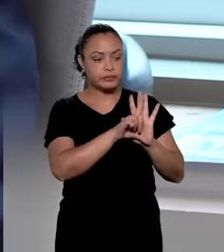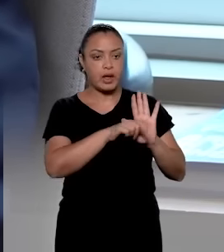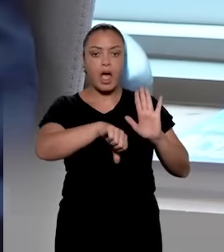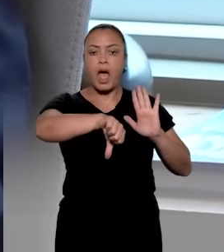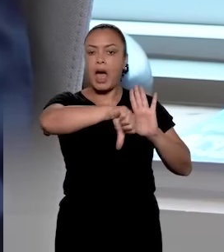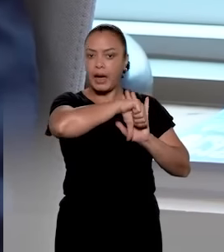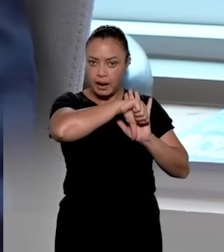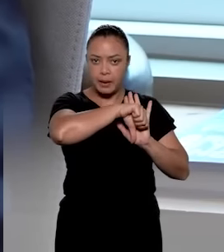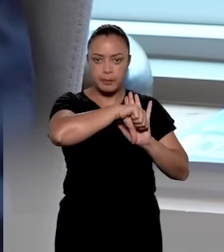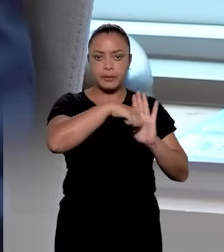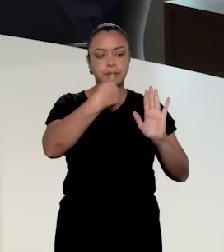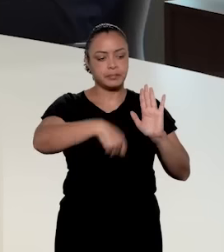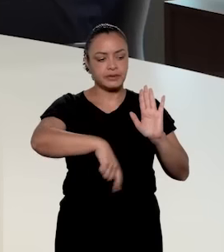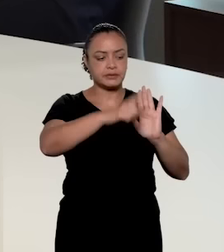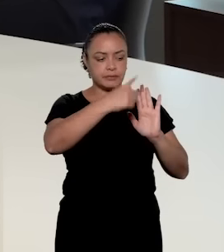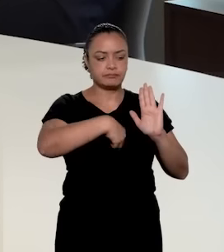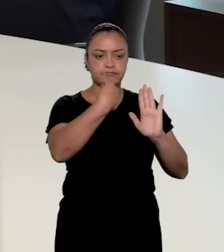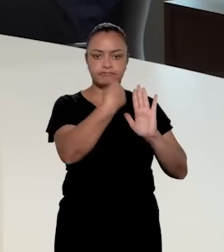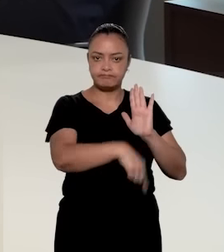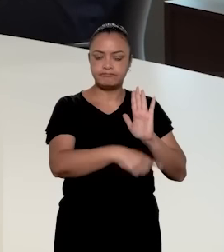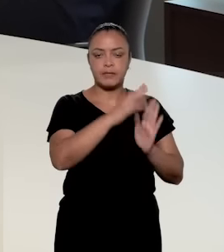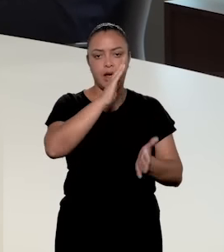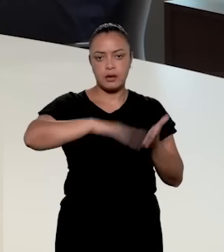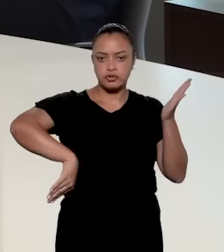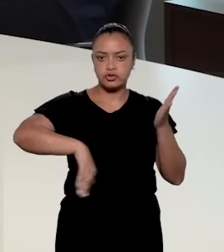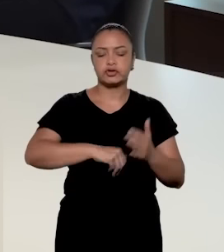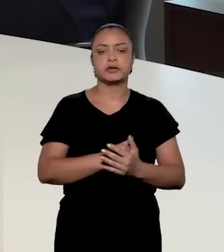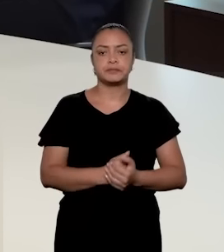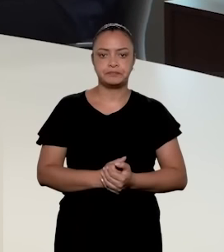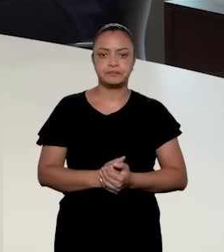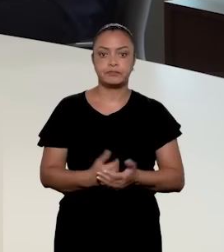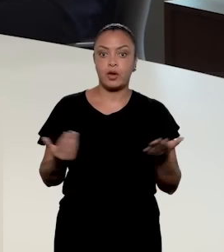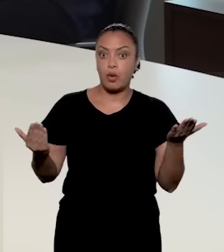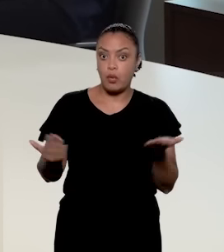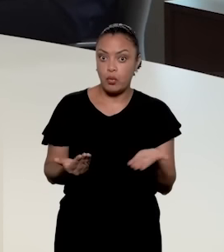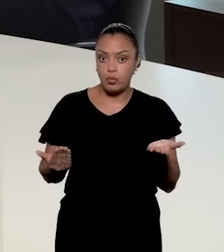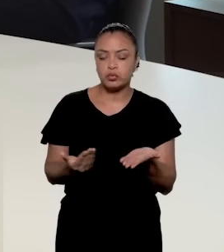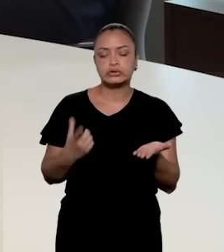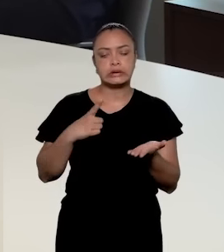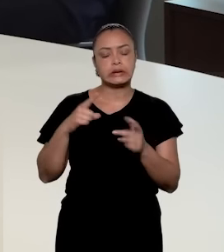é ilegal no Brasil. Infelizmente, nós temos uma agricultura sustentável maravilhosa,